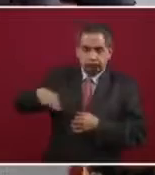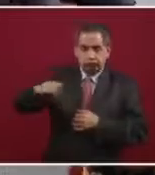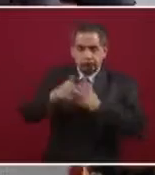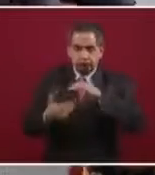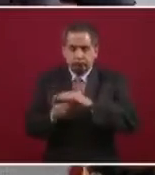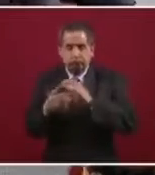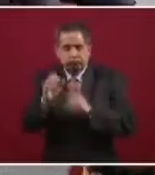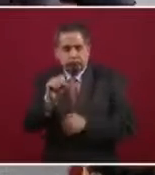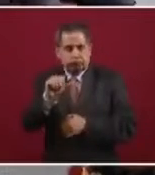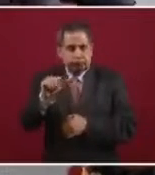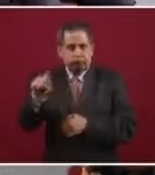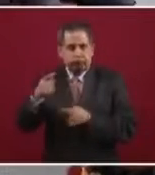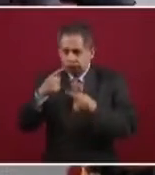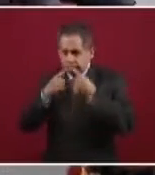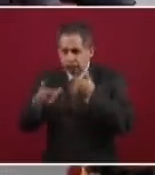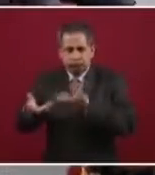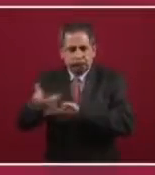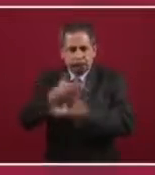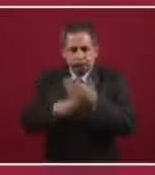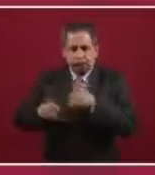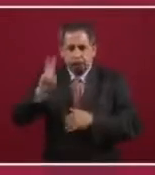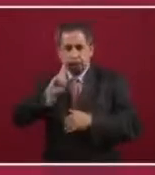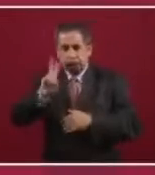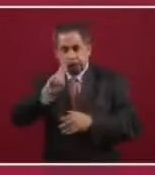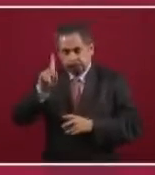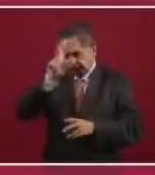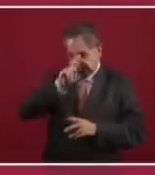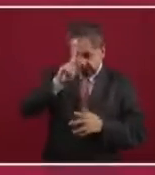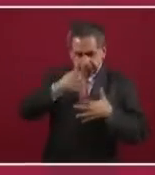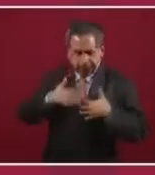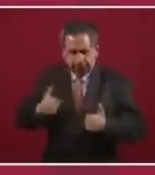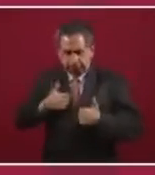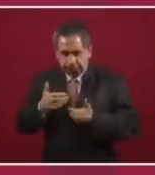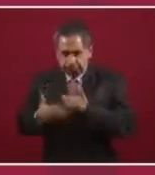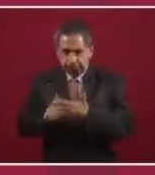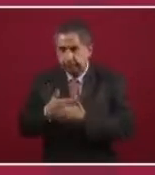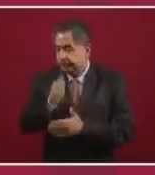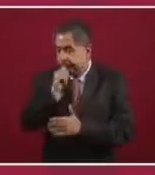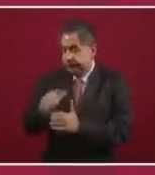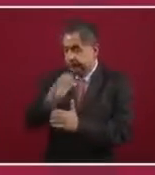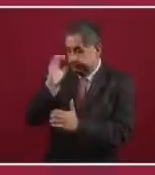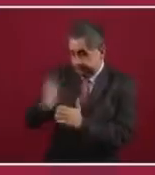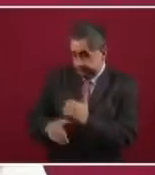tributaria con la mayor sensatez que podemos tener, y no hemos terminado justamente definir